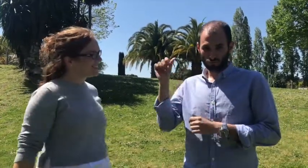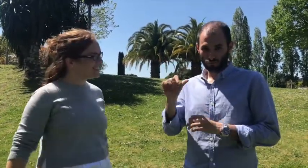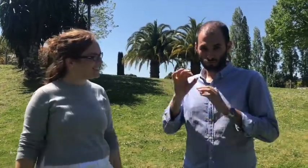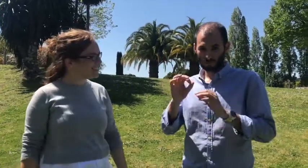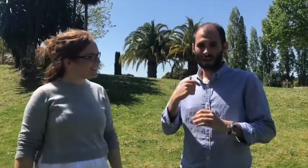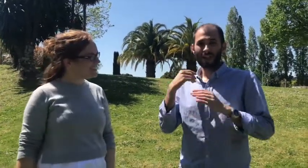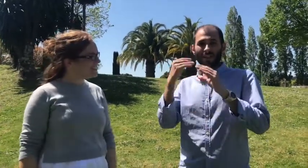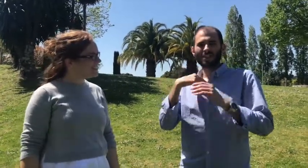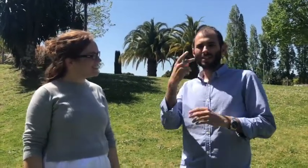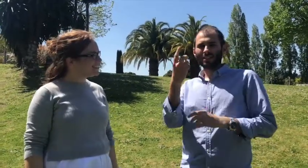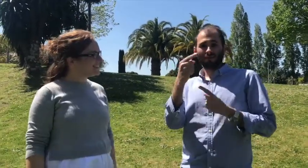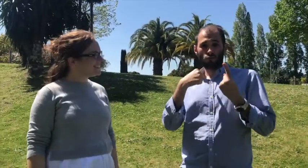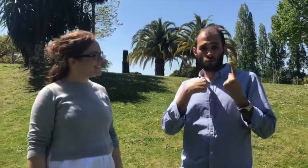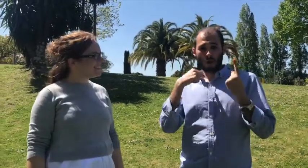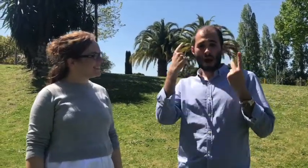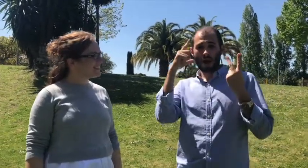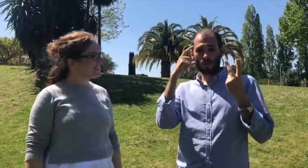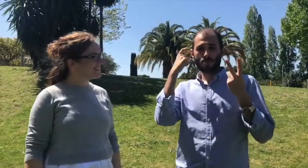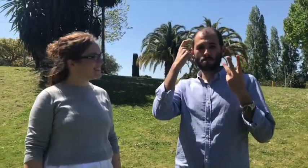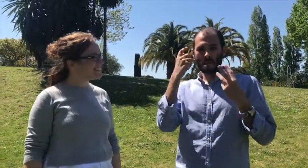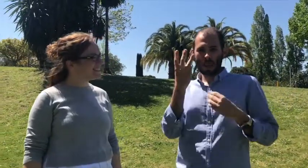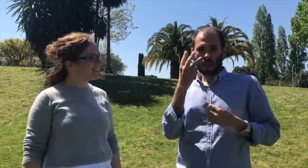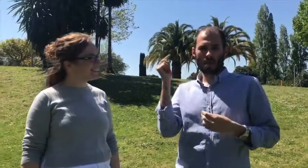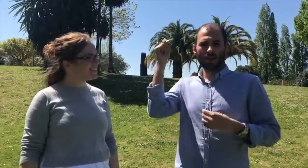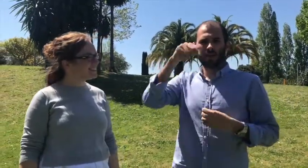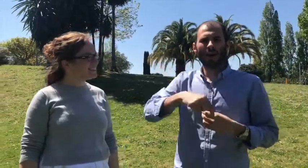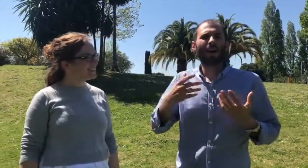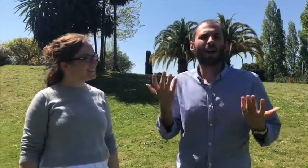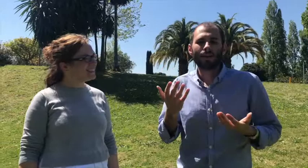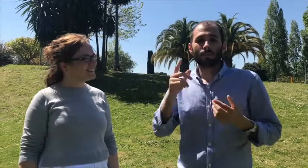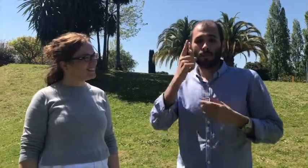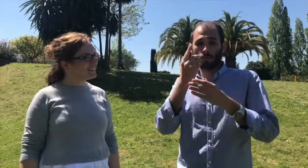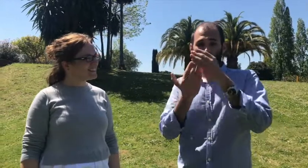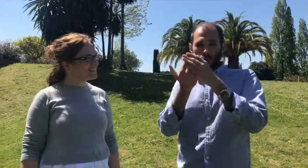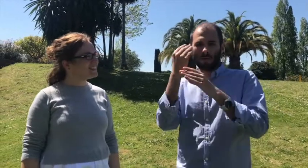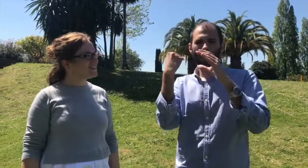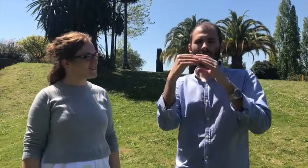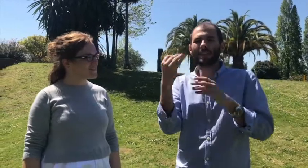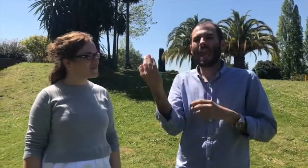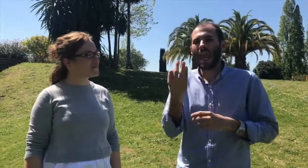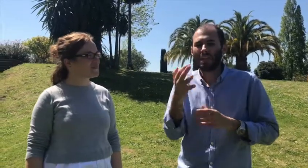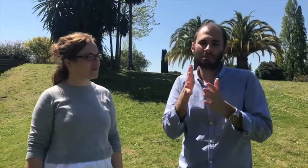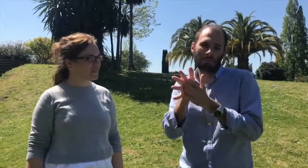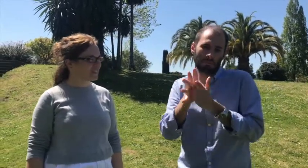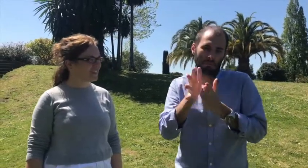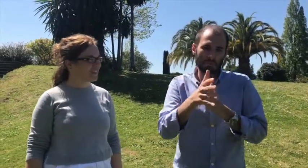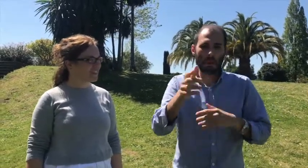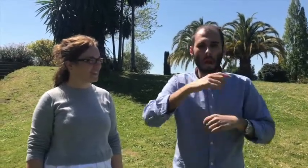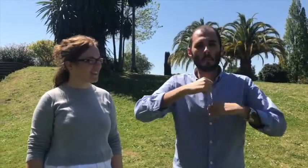Como se ha comentado, hemos venido tres de CJS-CNSE: Aleluya, Miguel y yo, para explicar el trabajo que hacemos en la CJS-CNSE,